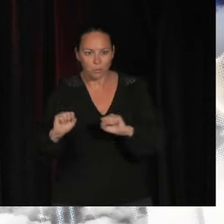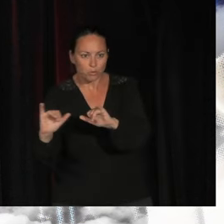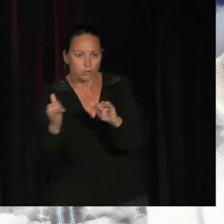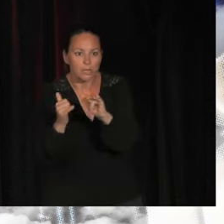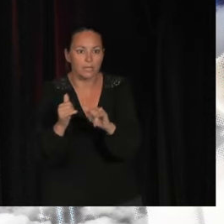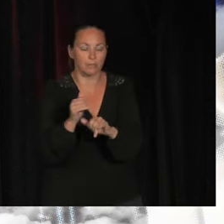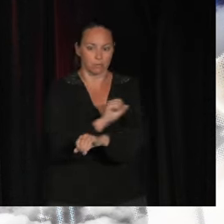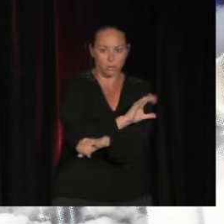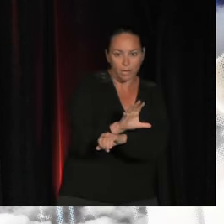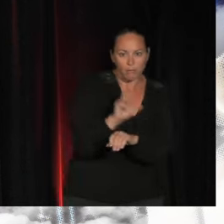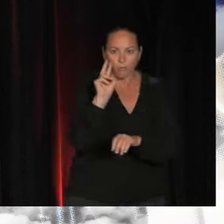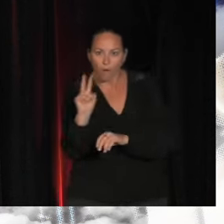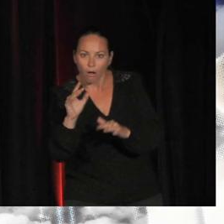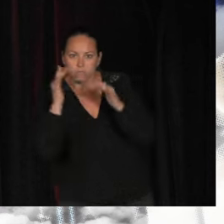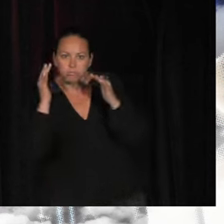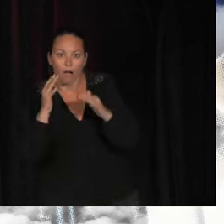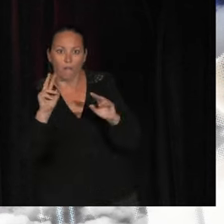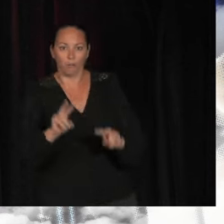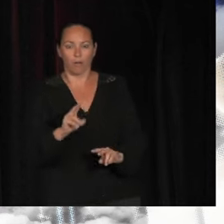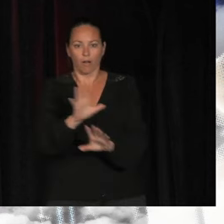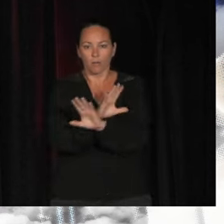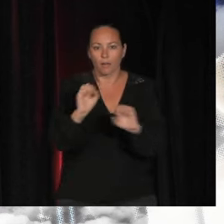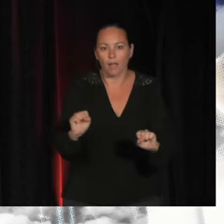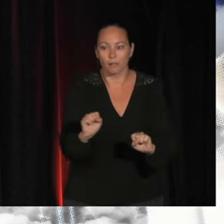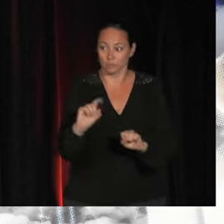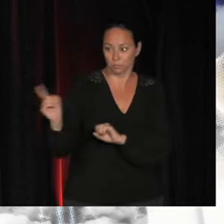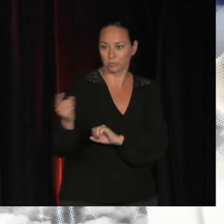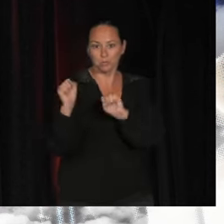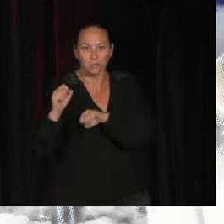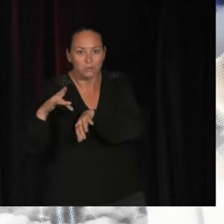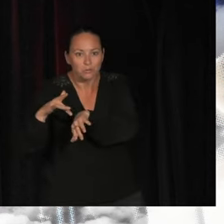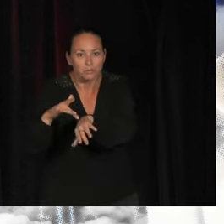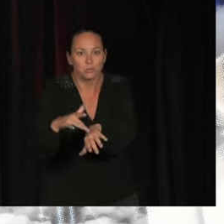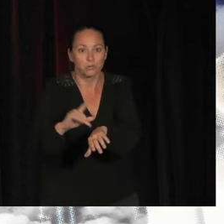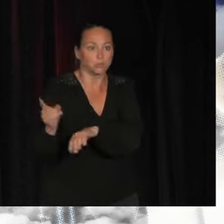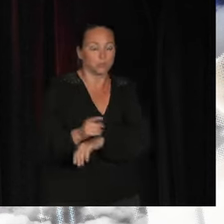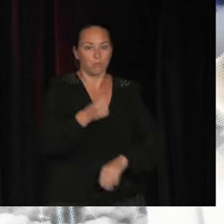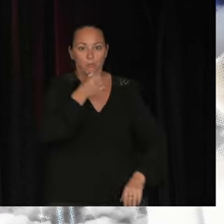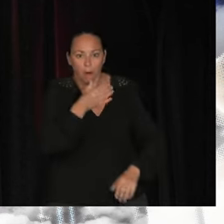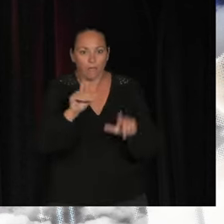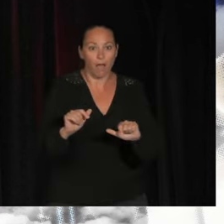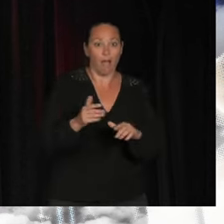la presse et de mettre tout le monde sur le bateau. Et tout le monde était hypé, en fait. Et ça y est, Overwatch existait.